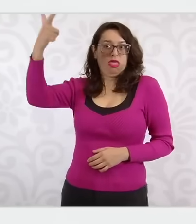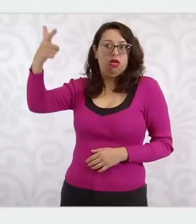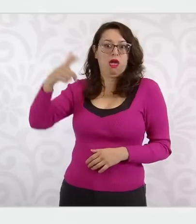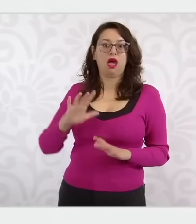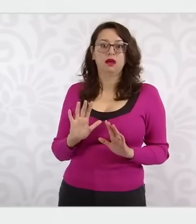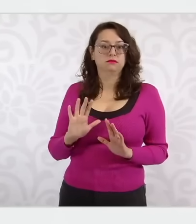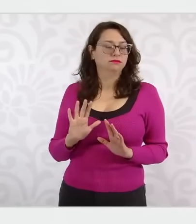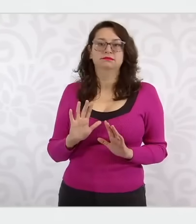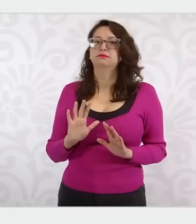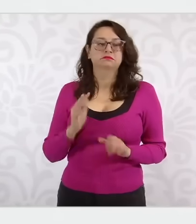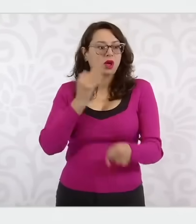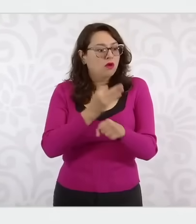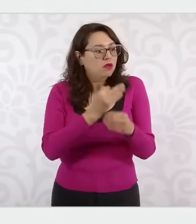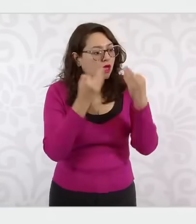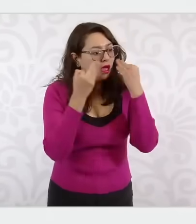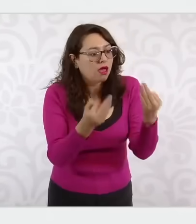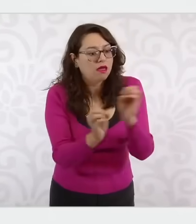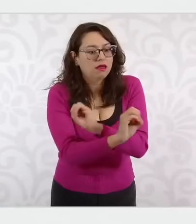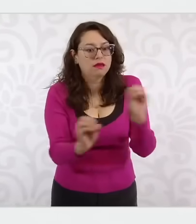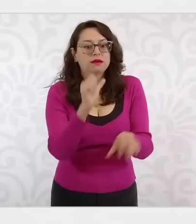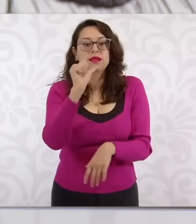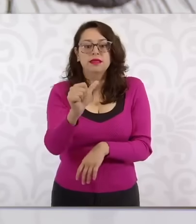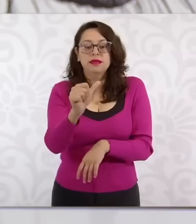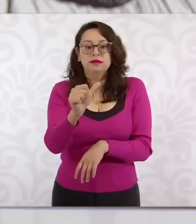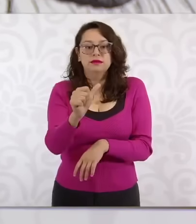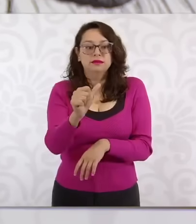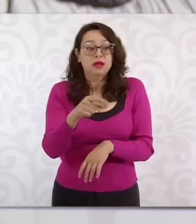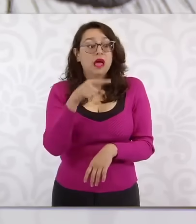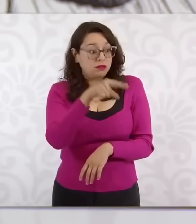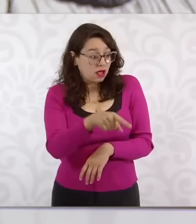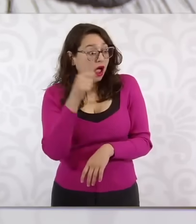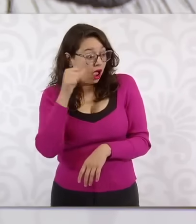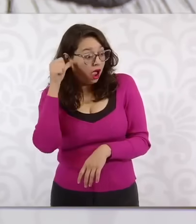flagrancia. Entonces, tiene que haber inteligencia y investigación para demostrar que esa persona